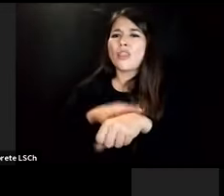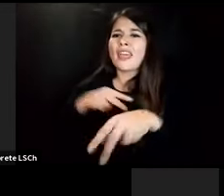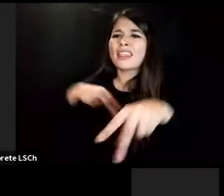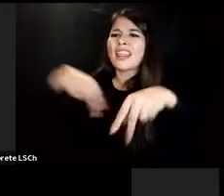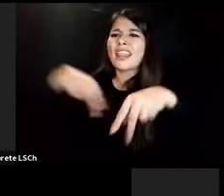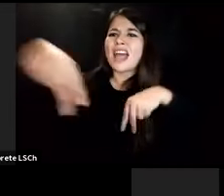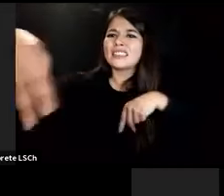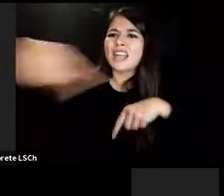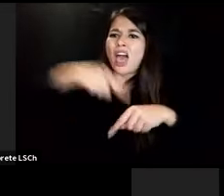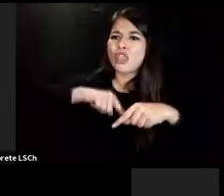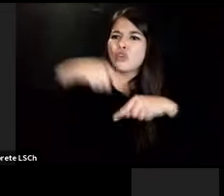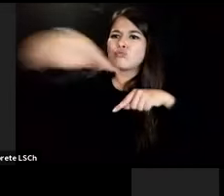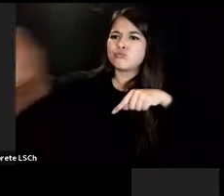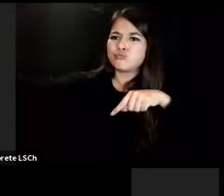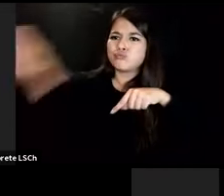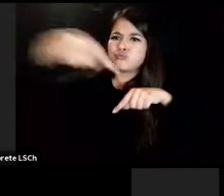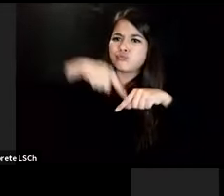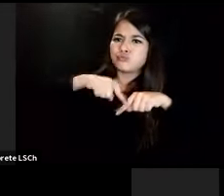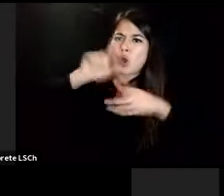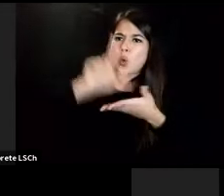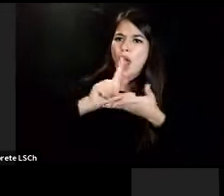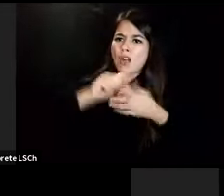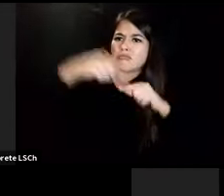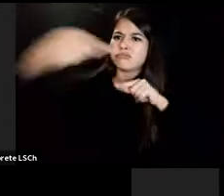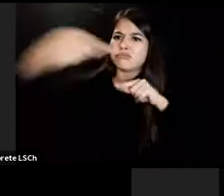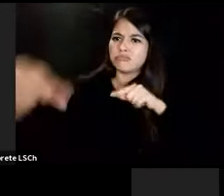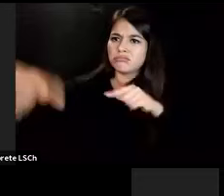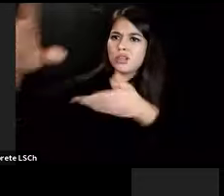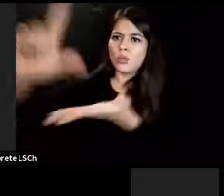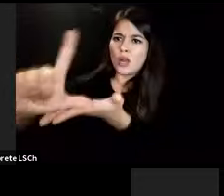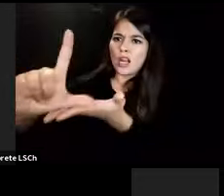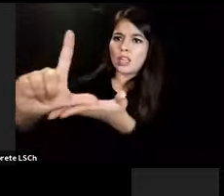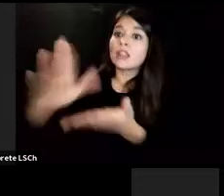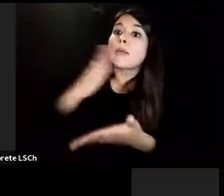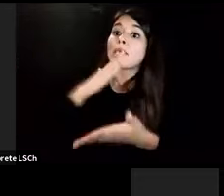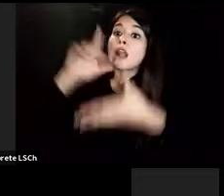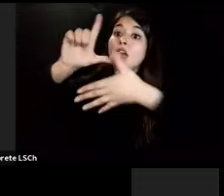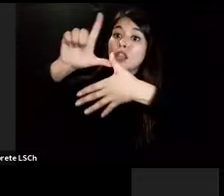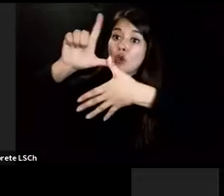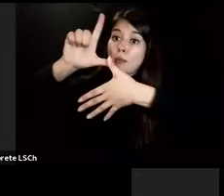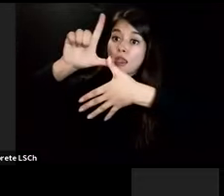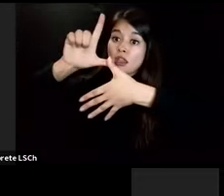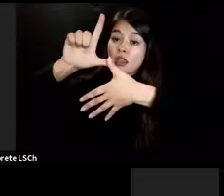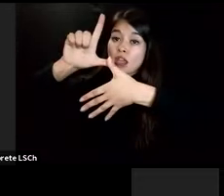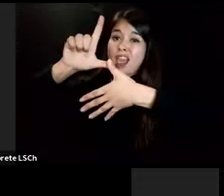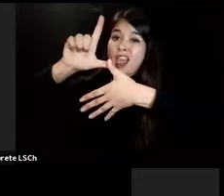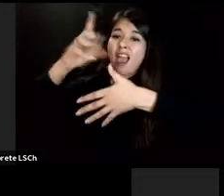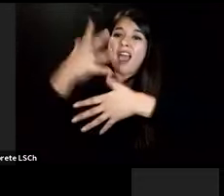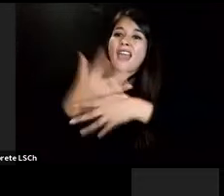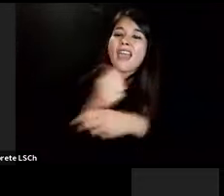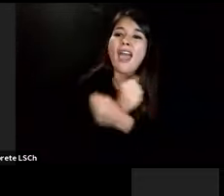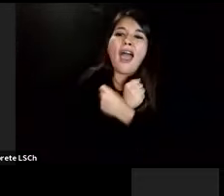latinoamérica existe un amor por ocupar esa palabra- un amor y un gran